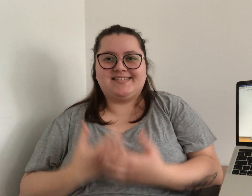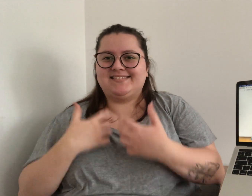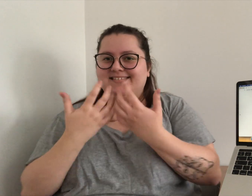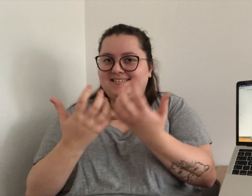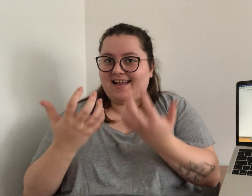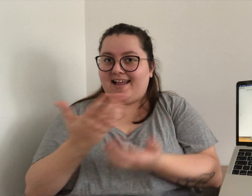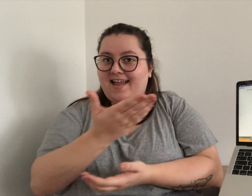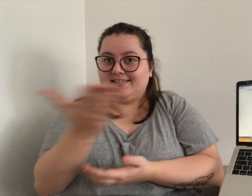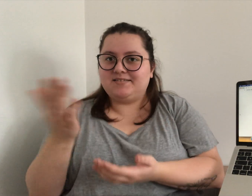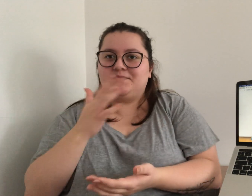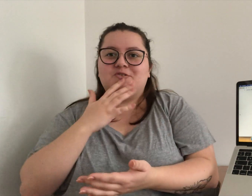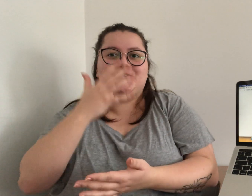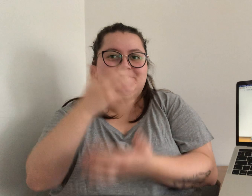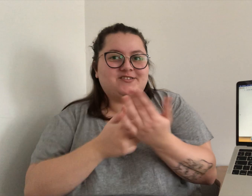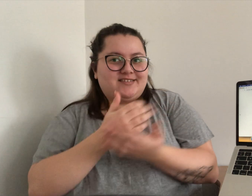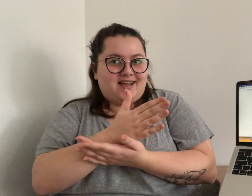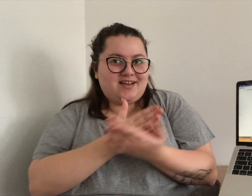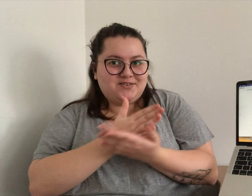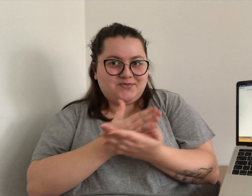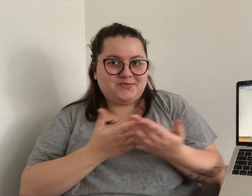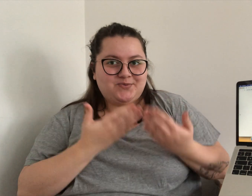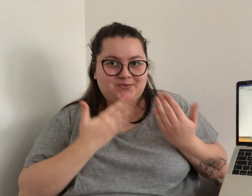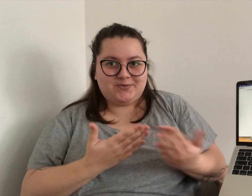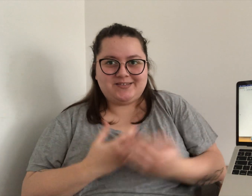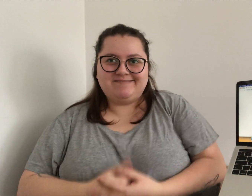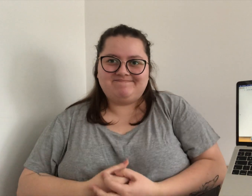Zachęcamy do skorzystania z usług!